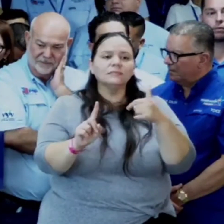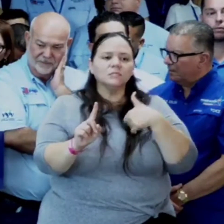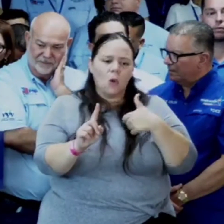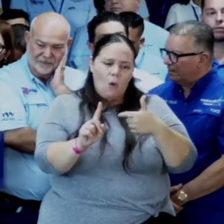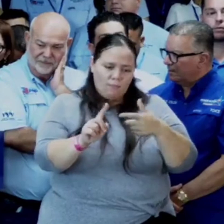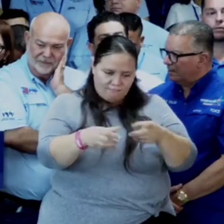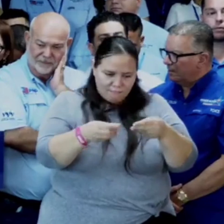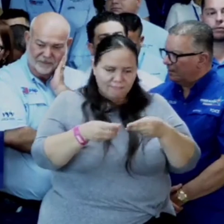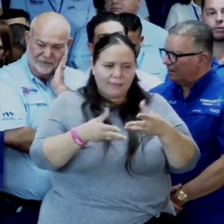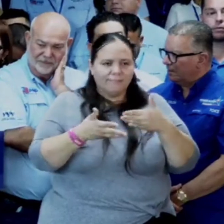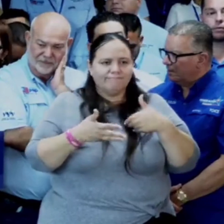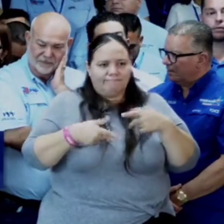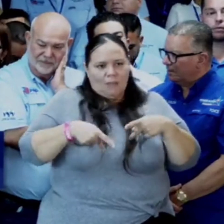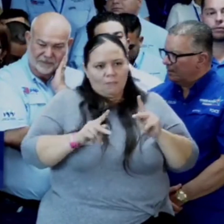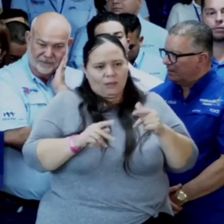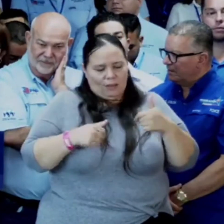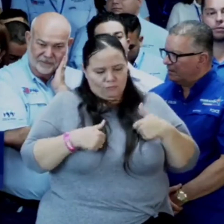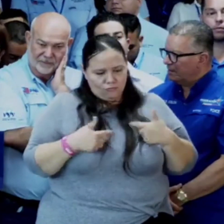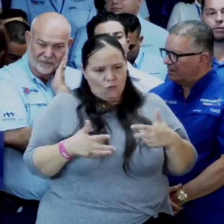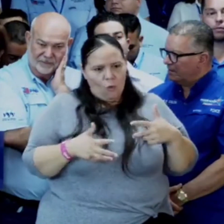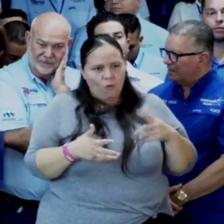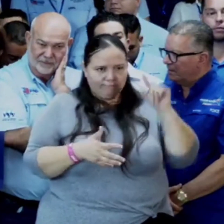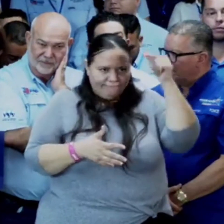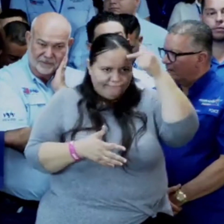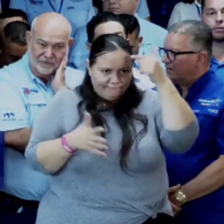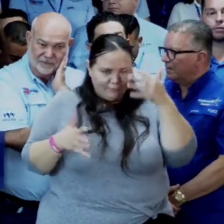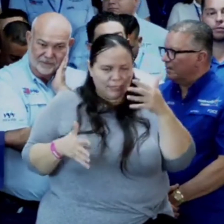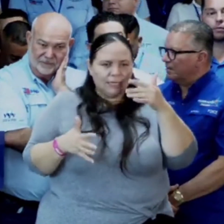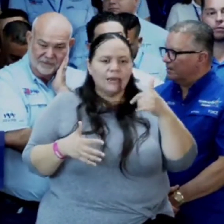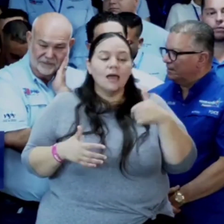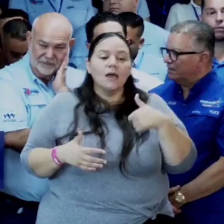que la relación con los Estados Unidos eh y toda la plataforma que estamos hablando